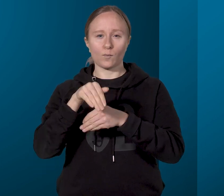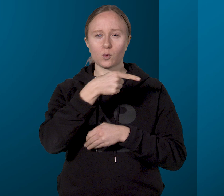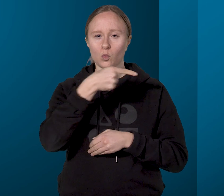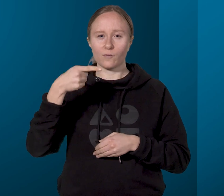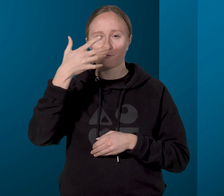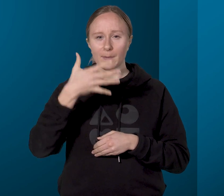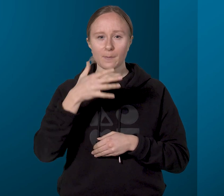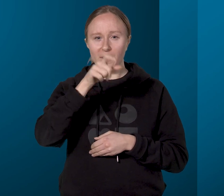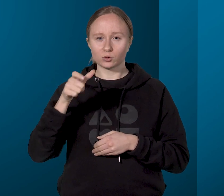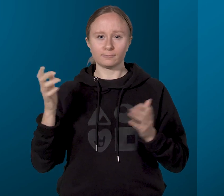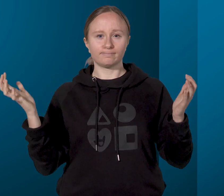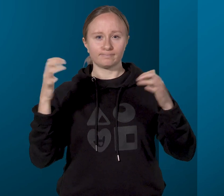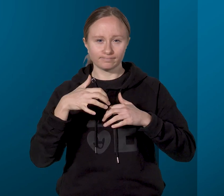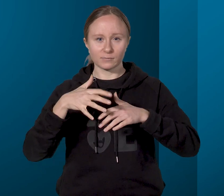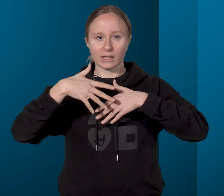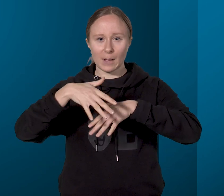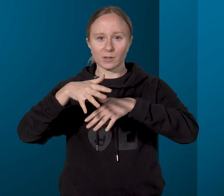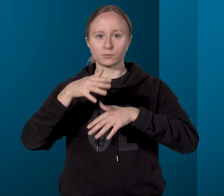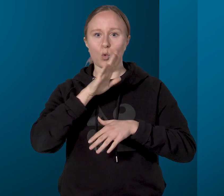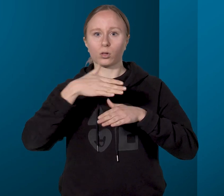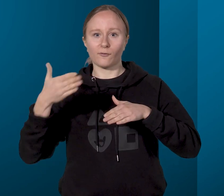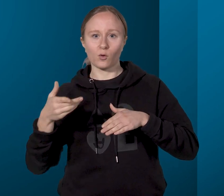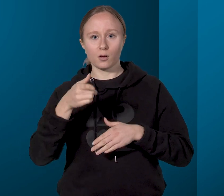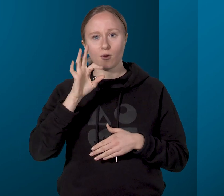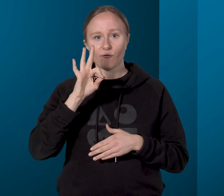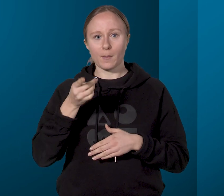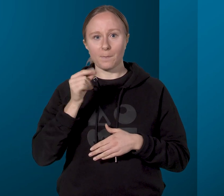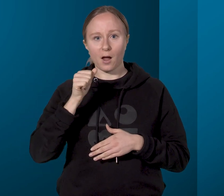utanför FPA:s (Folkpensionsanstaltens) huvudkontor, -